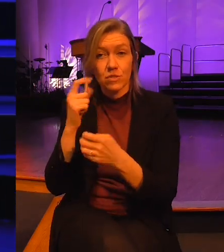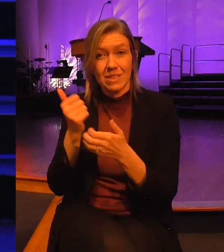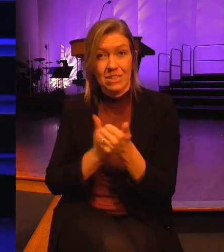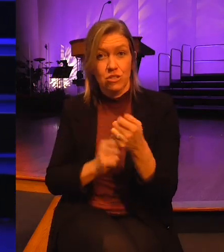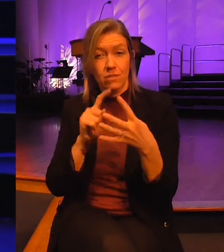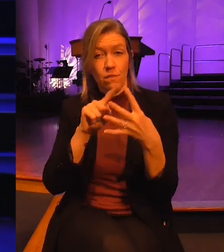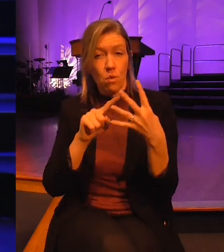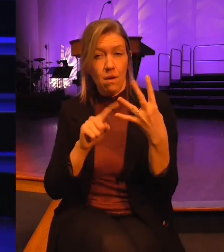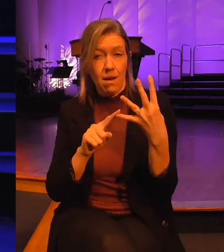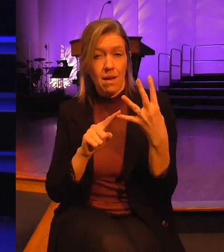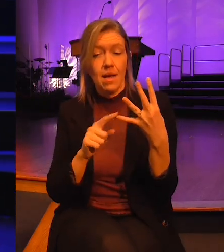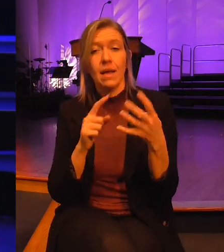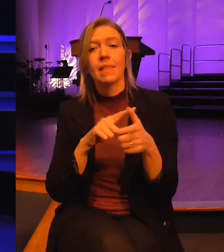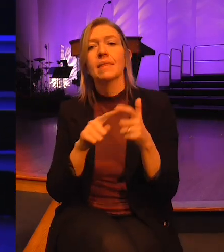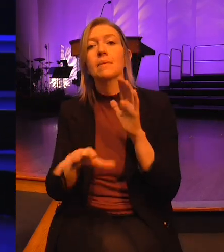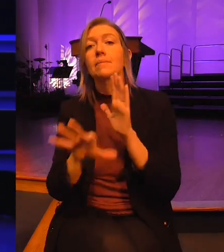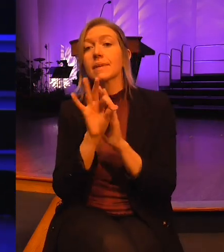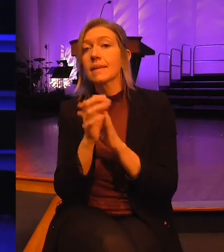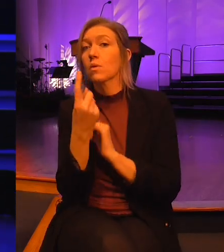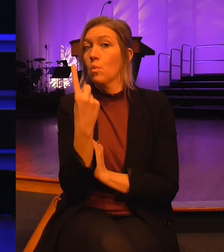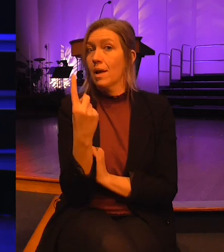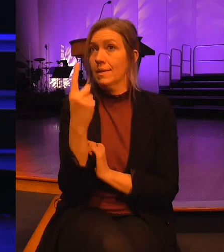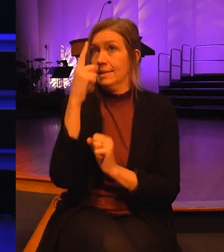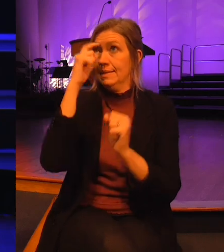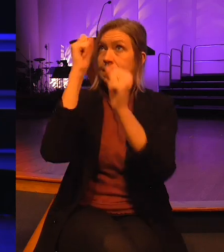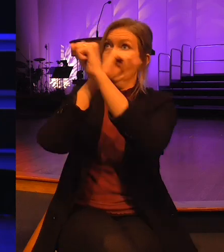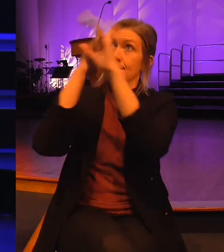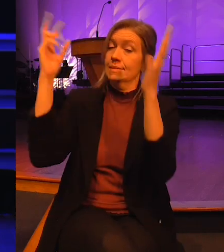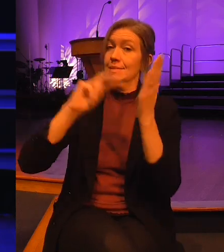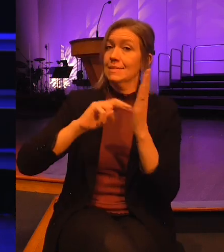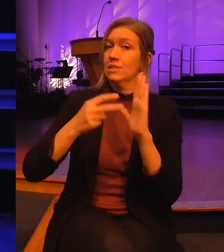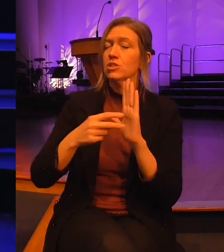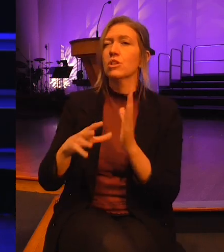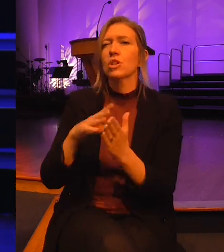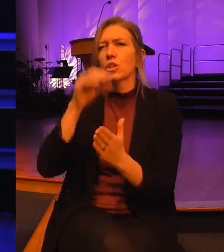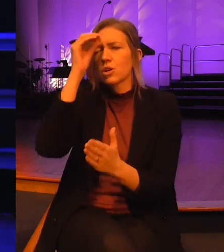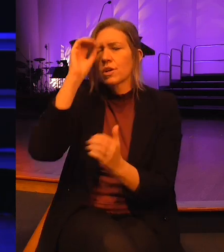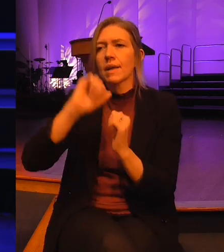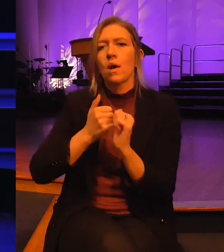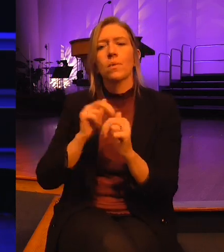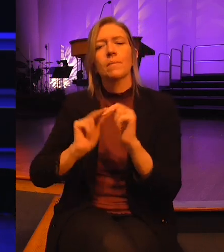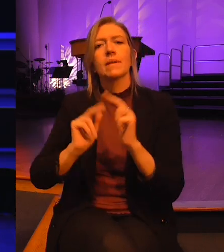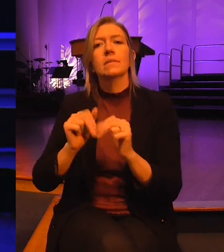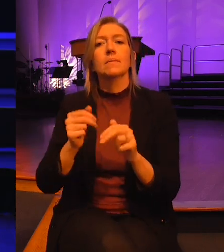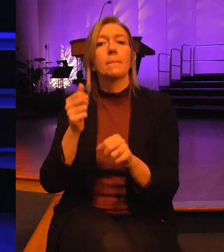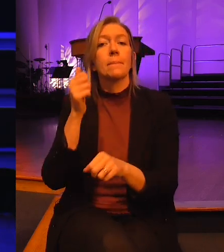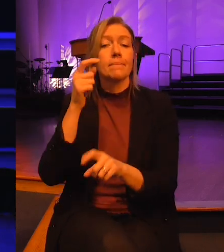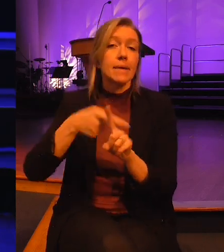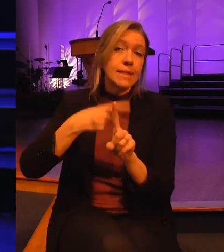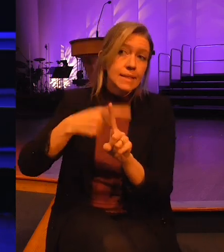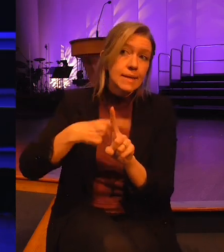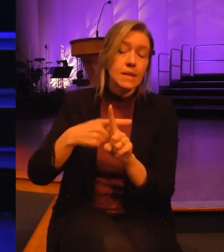nuestras intenciones y aprender cómo construir hábitos mensuales, semanales y diarios que ayuden a manifestarlos y